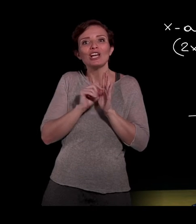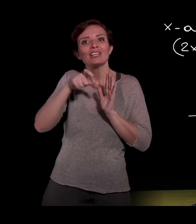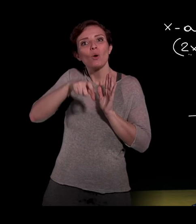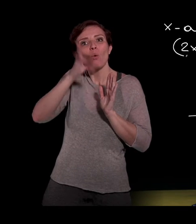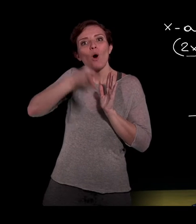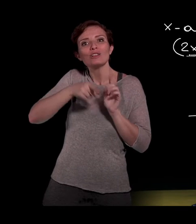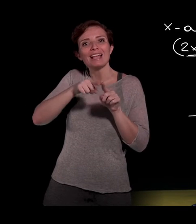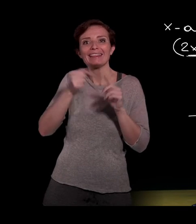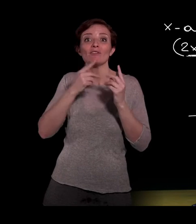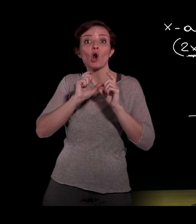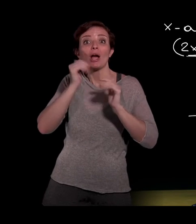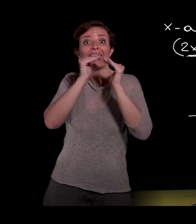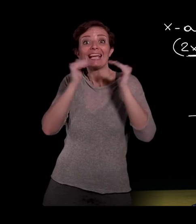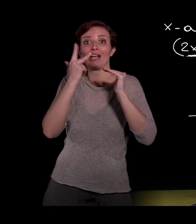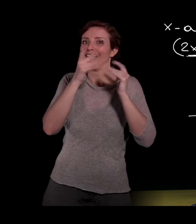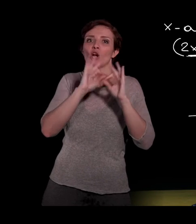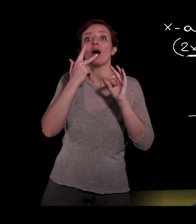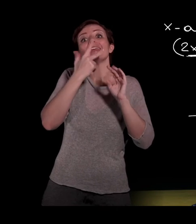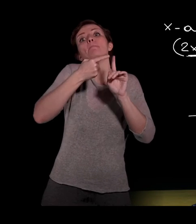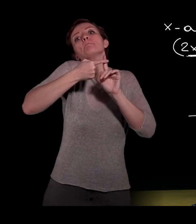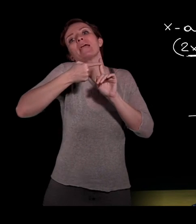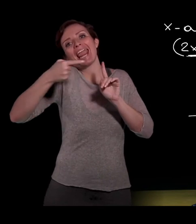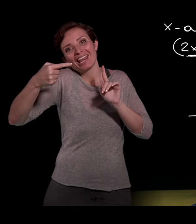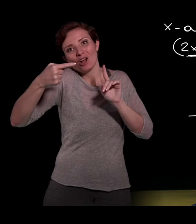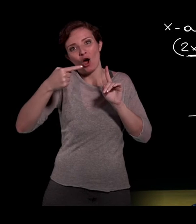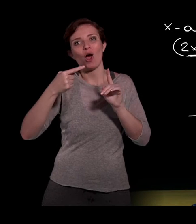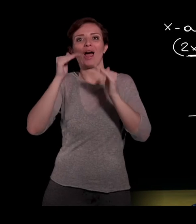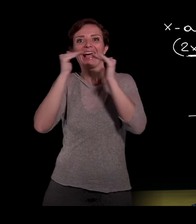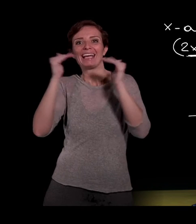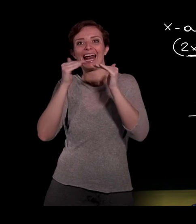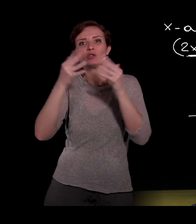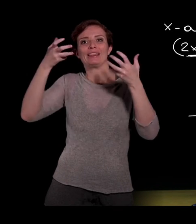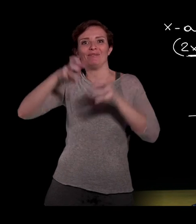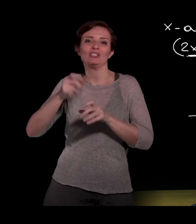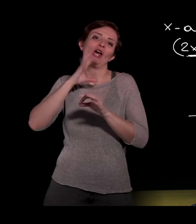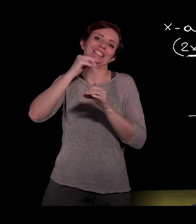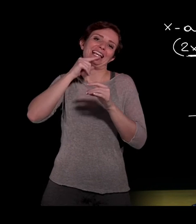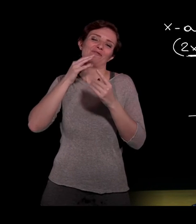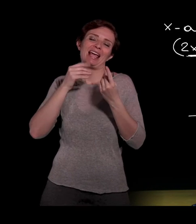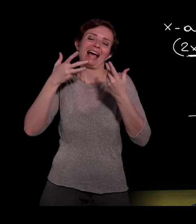che sarà di grado 3 meno il grado del divisore, e quindi di grado 2.